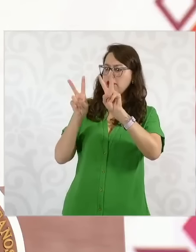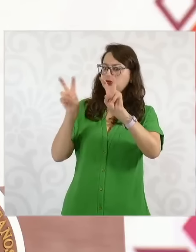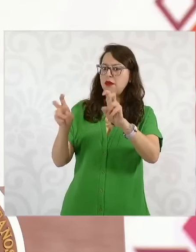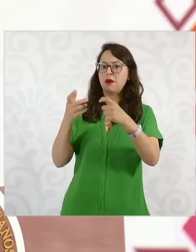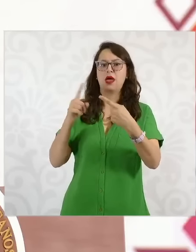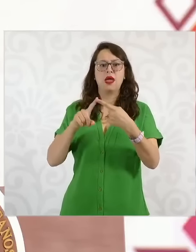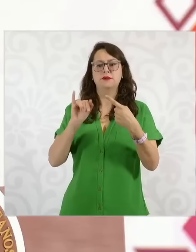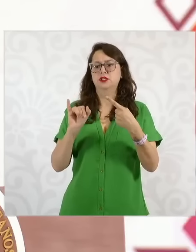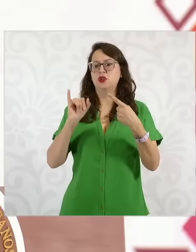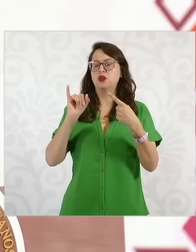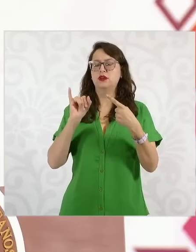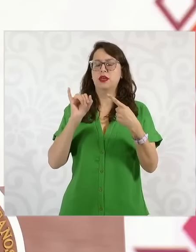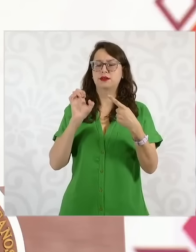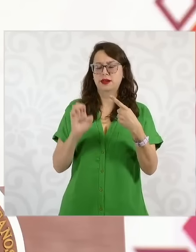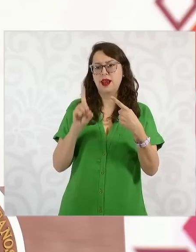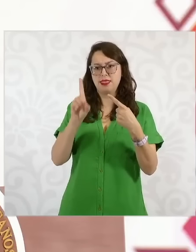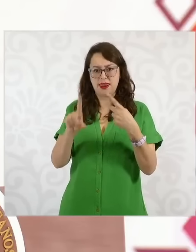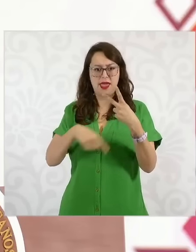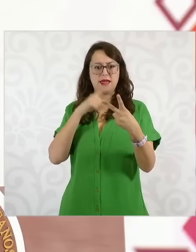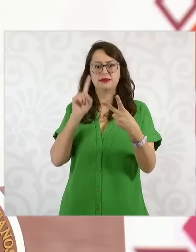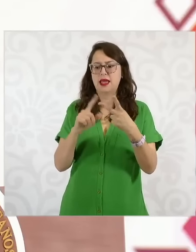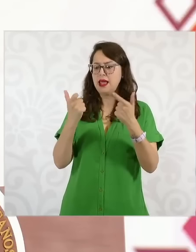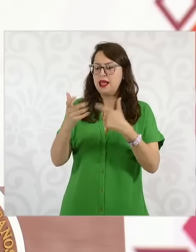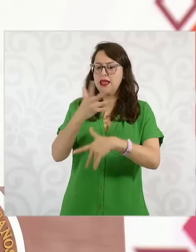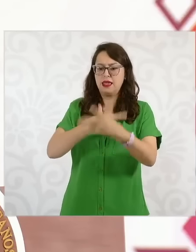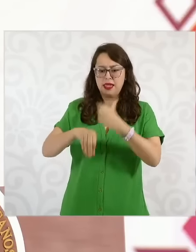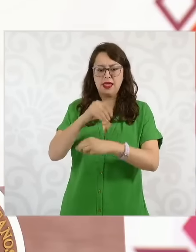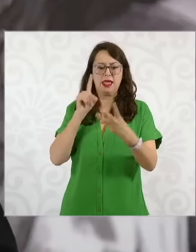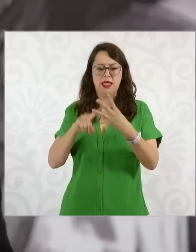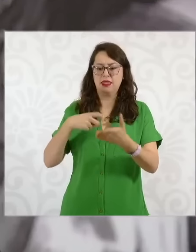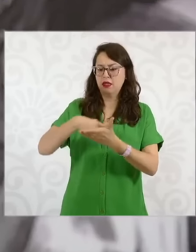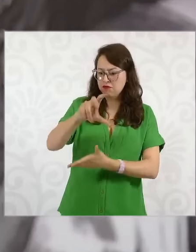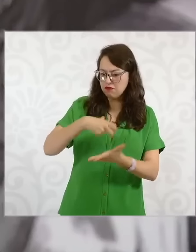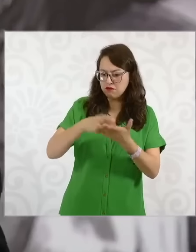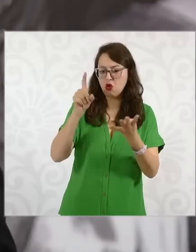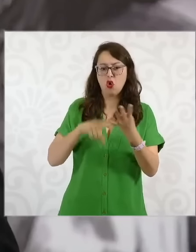materia de del la recuperación y el dinamismo de la inversión y del consumo, muestran que a pesar,